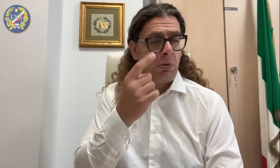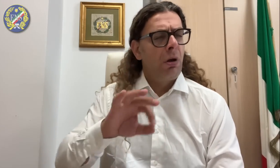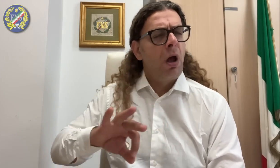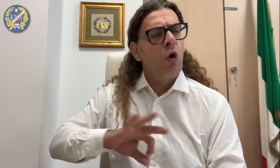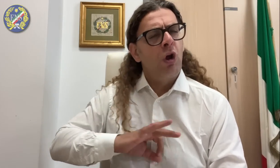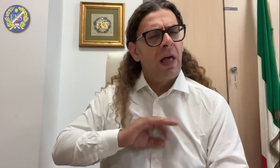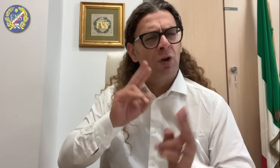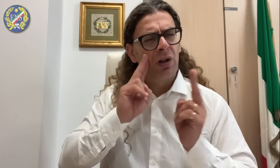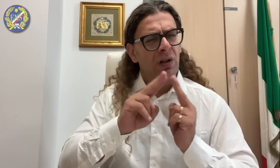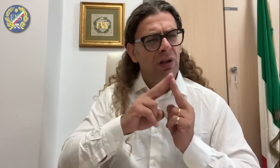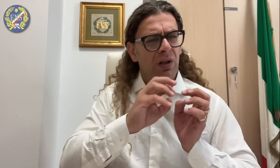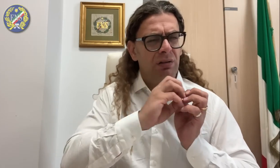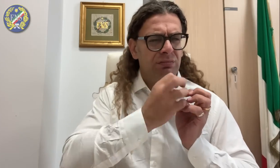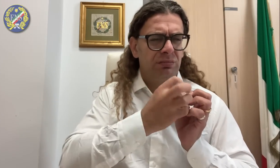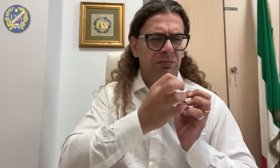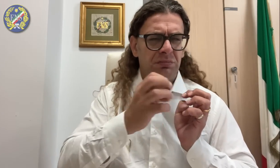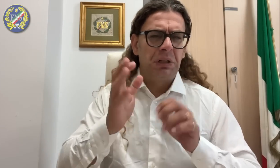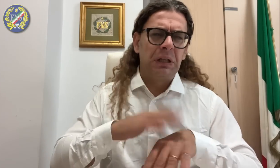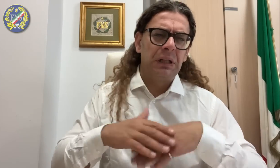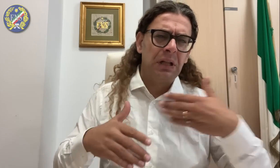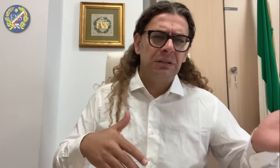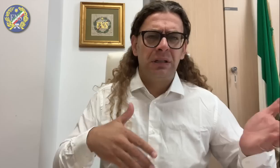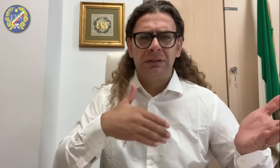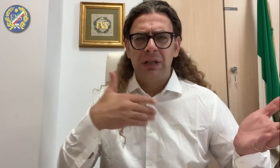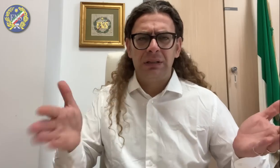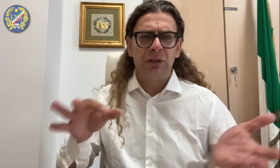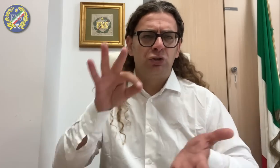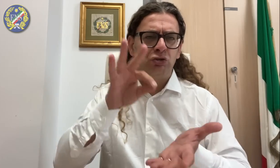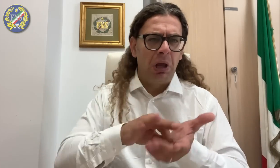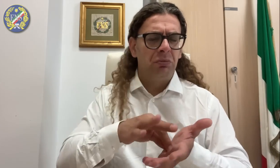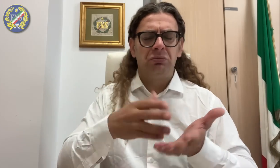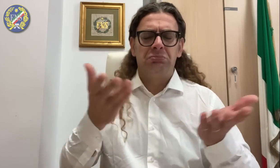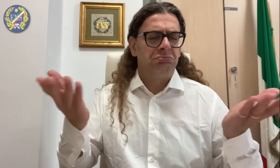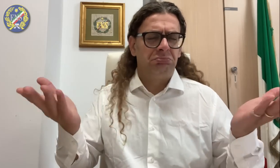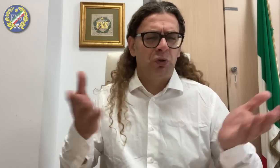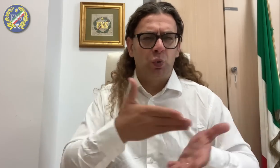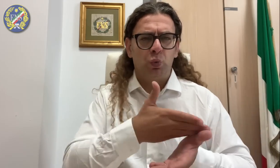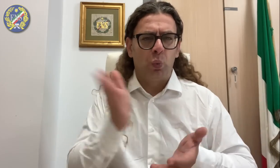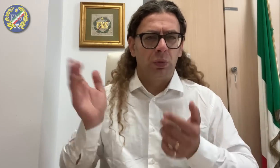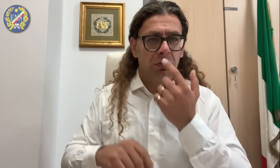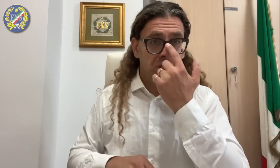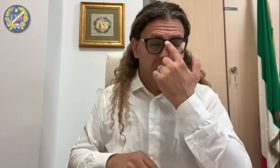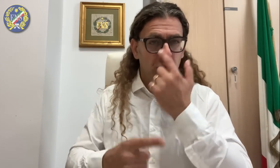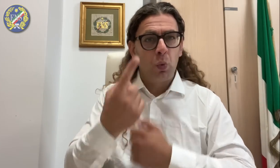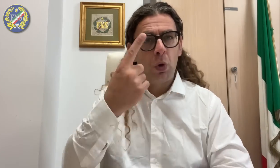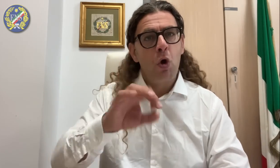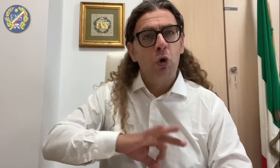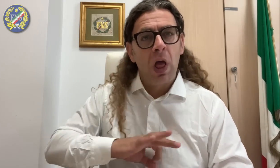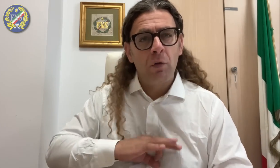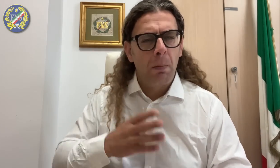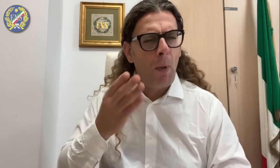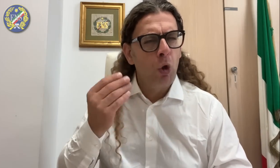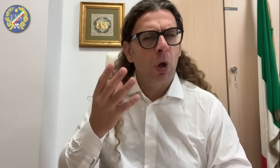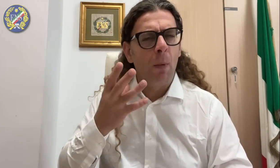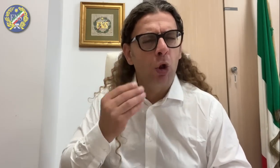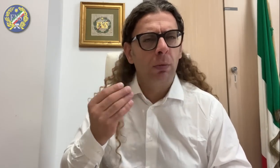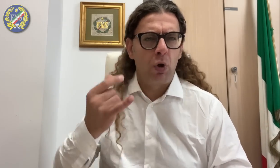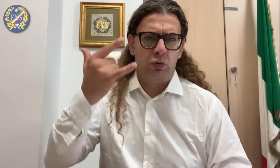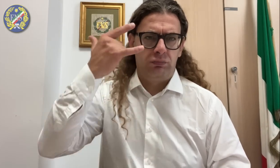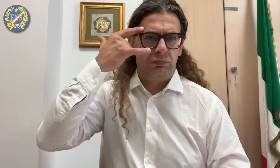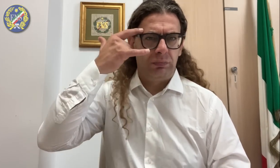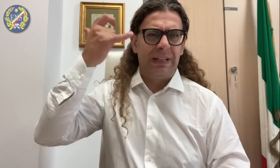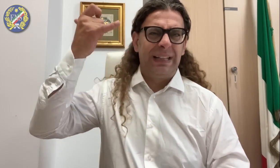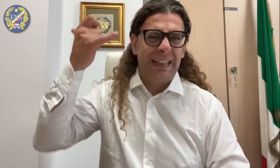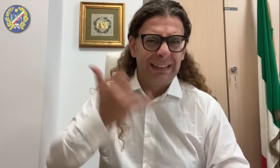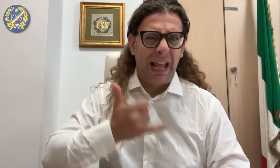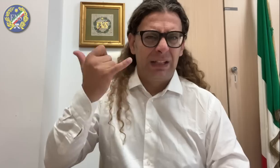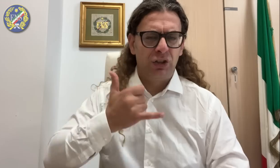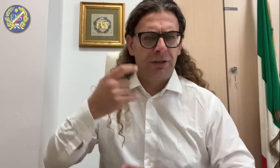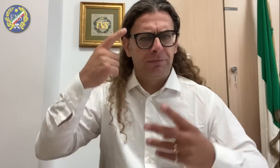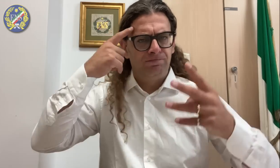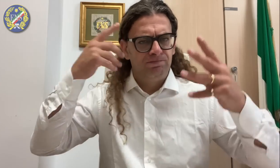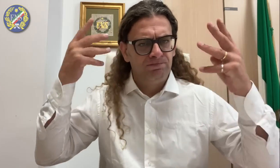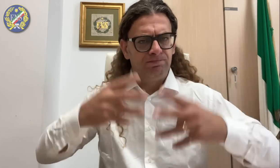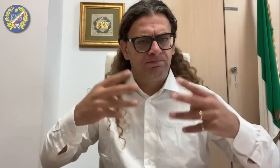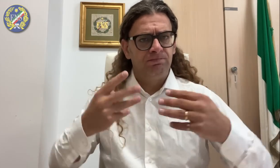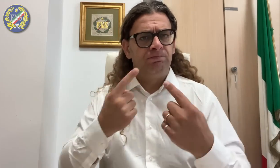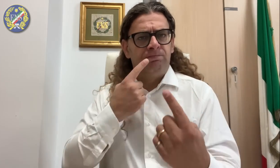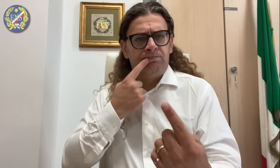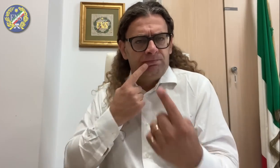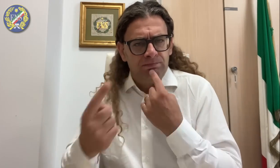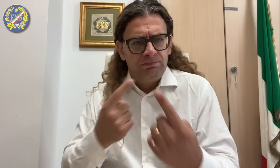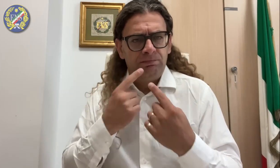Ho avuto numerosissimi incontri con i rappresentanti di tutte le fazioni politiche, in particolare, un Onorevole particolarmente brillante mi ha chiesto quanti